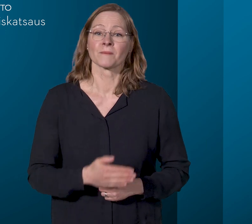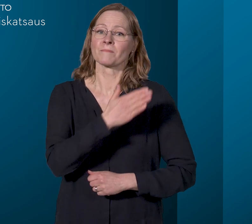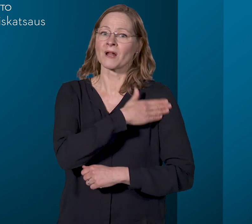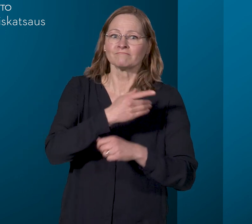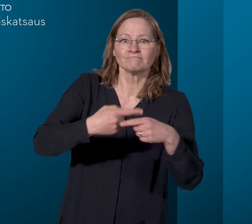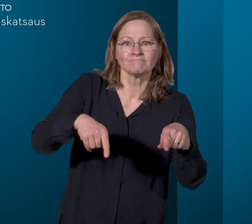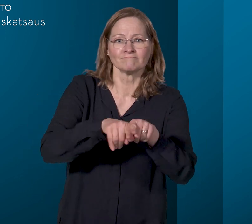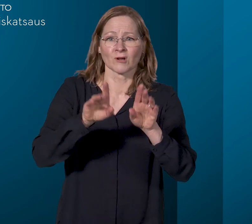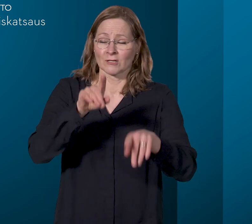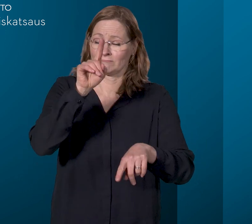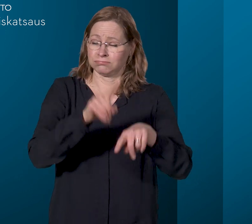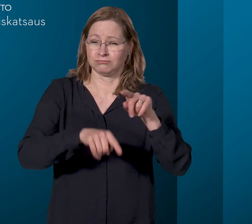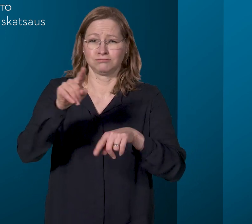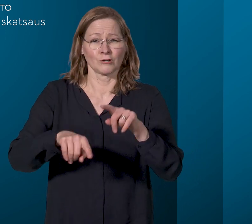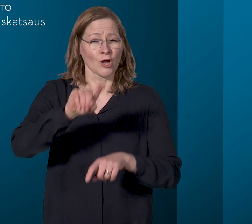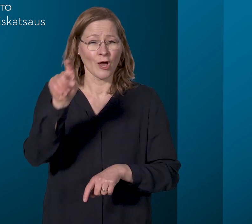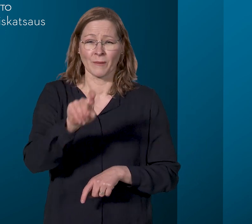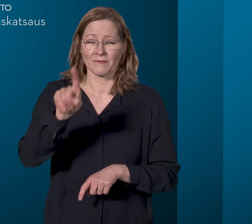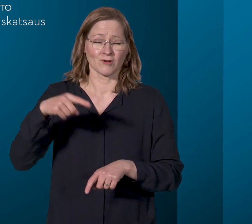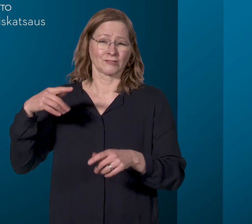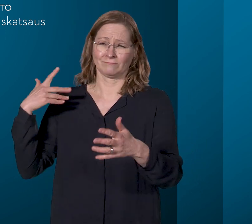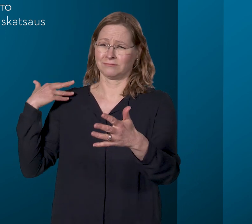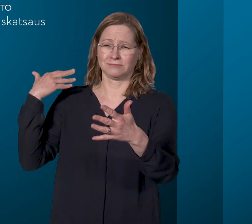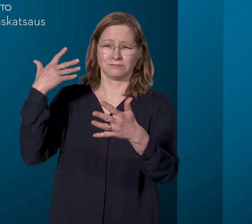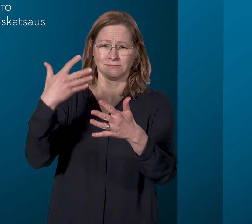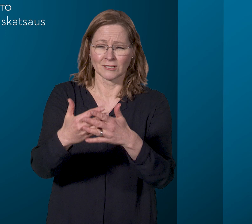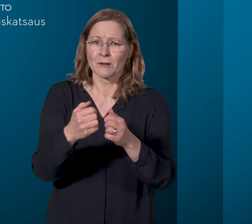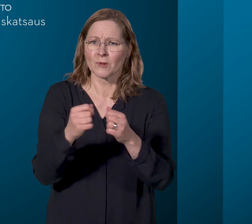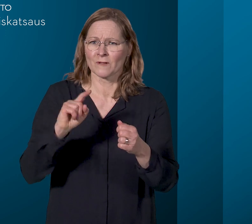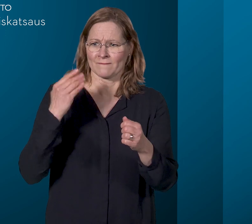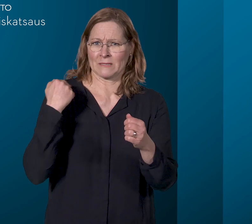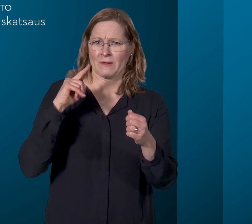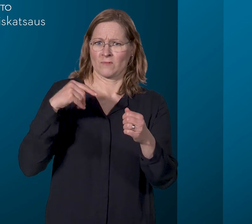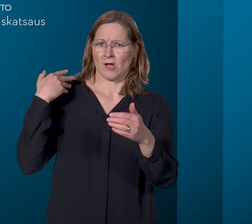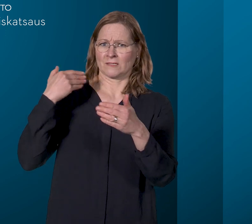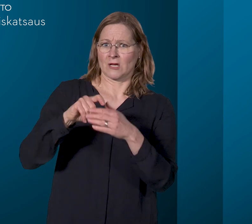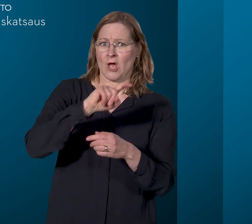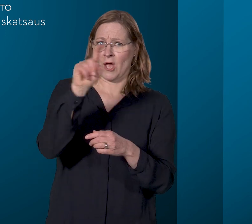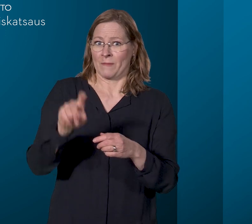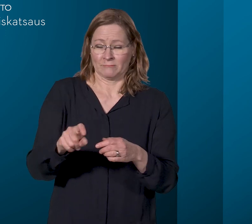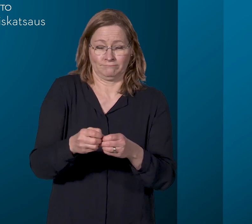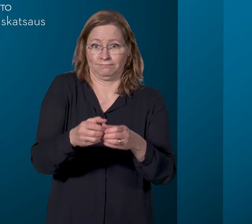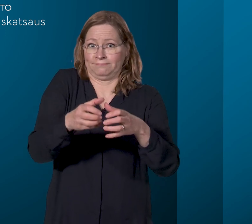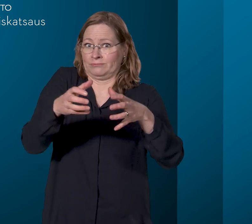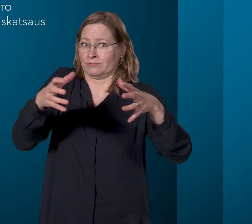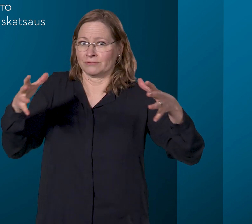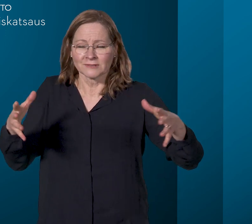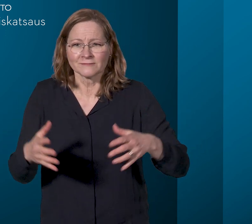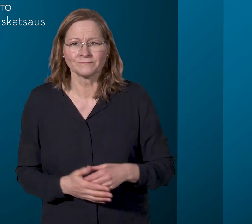Palvelun toteuttamisessa on ollut monenlaisia ongelmia vuosien varrella, - mutta viime vuosina ongelmat ovat vain kärjistyneet.